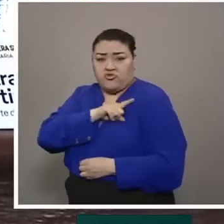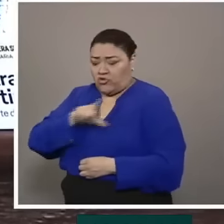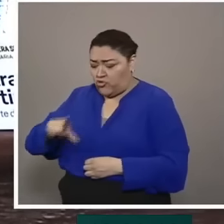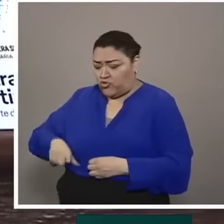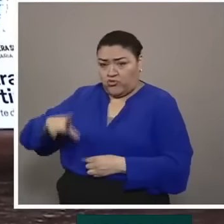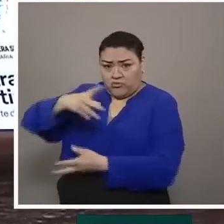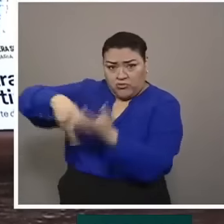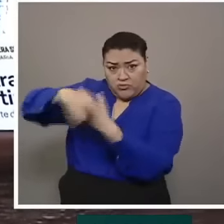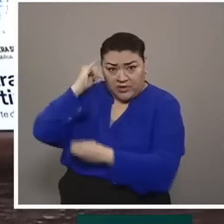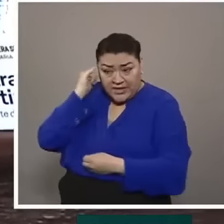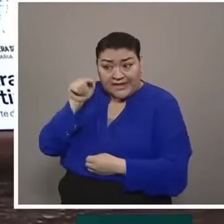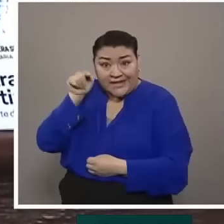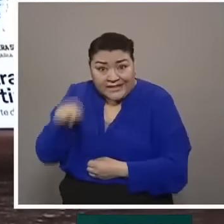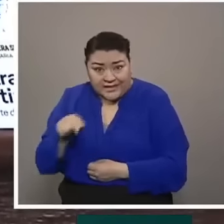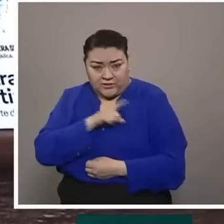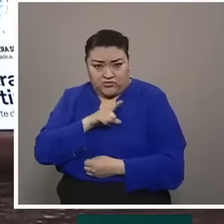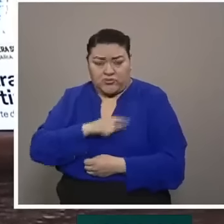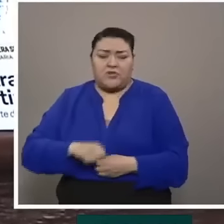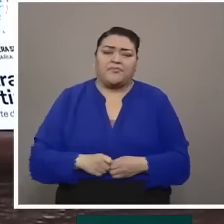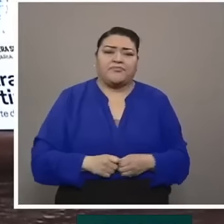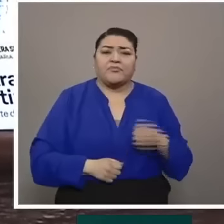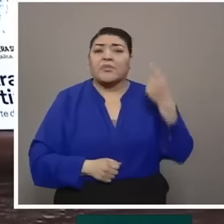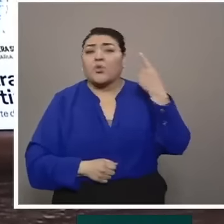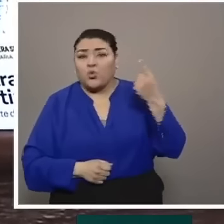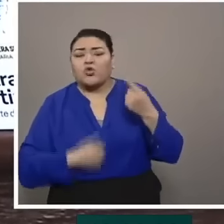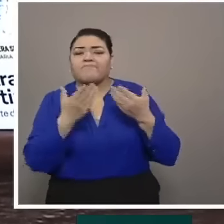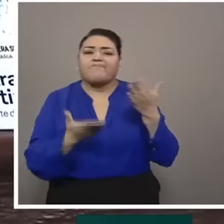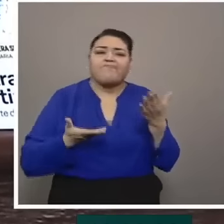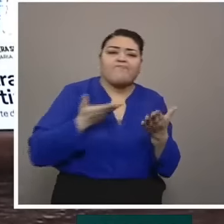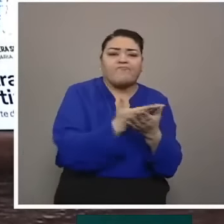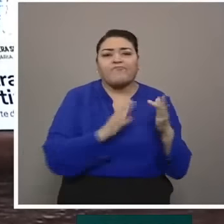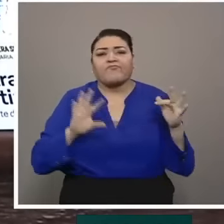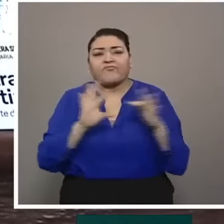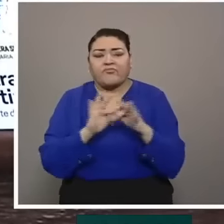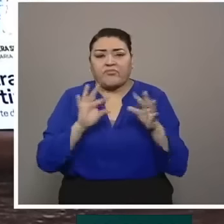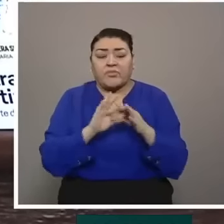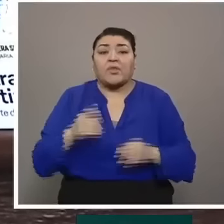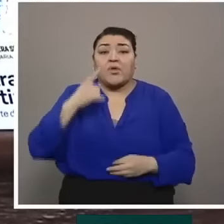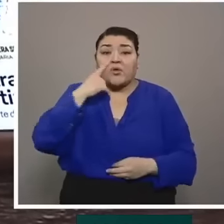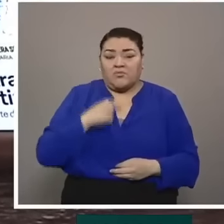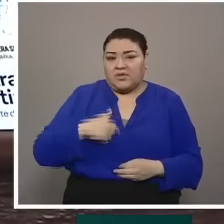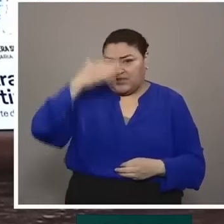Sobre el primer planteamiento debe destacarse que mientras el juicio de amparo avanzaba,